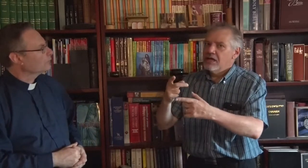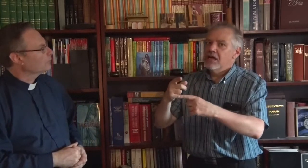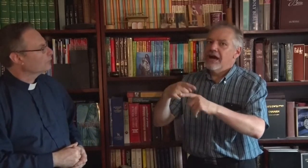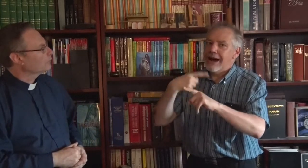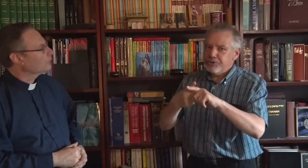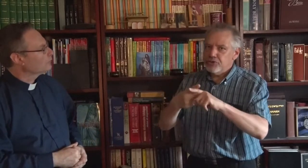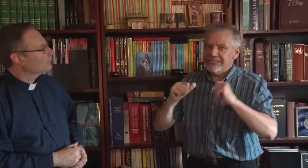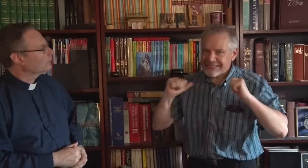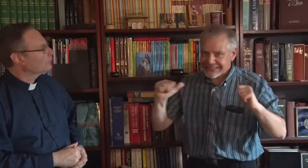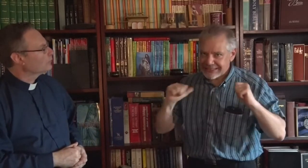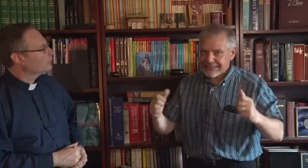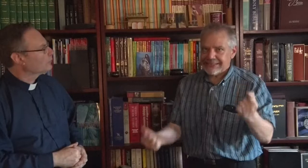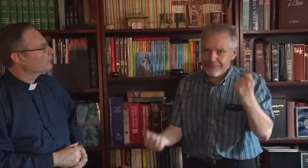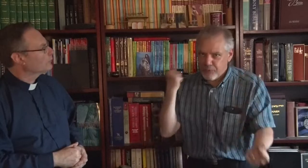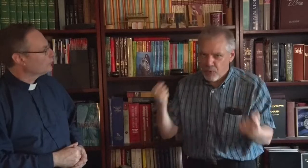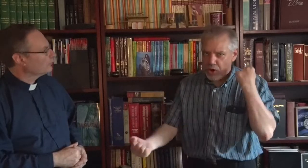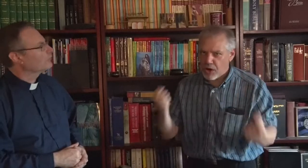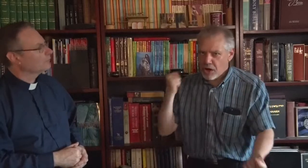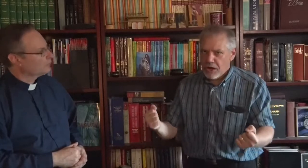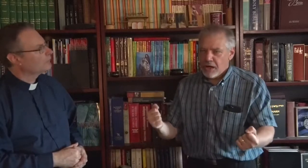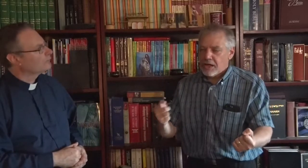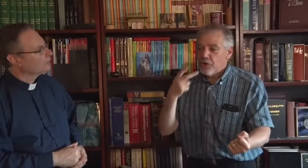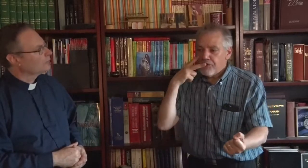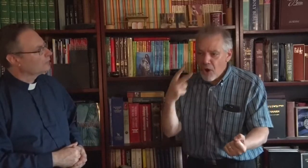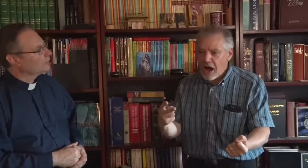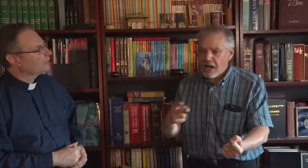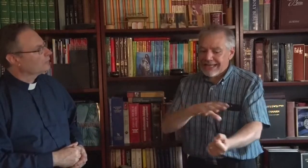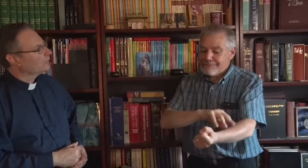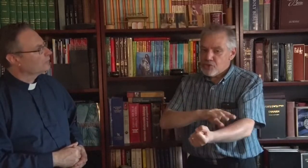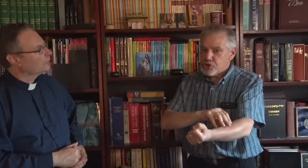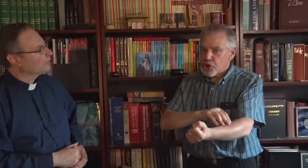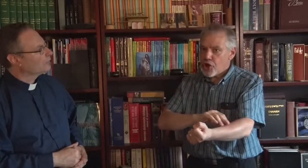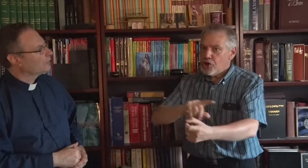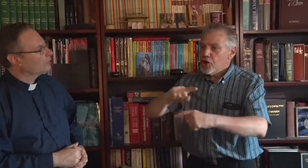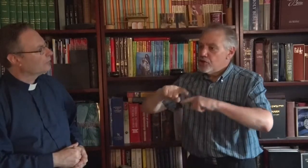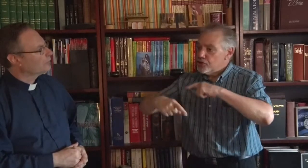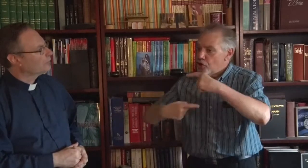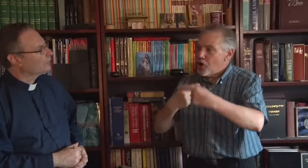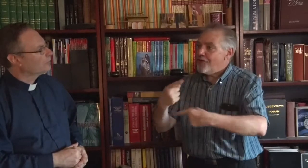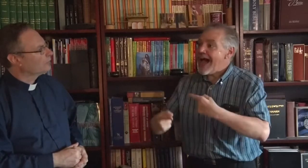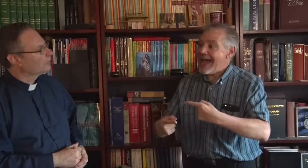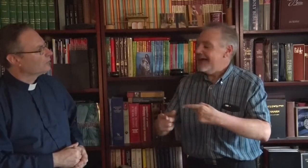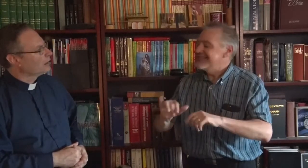en plus des exercices, des poids, de voir les muscles se refaire.